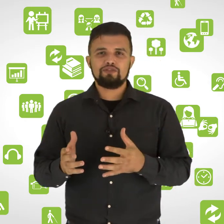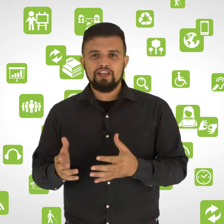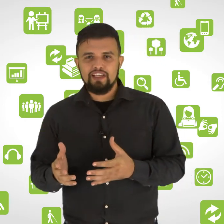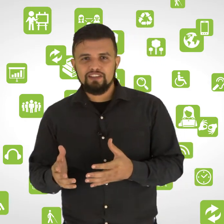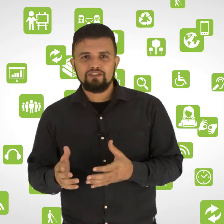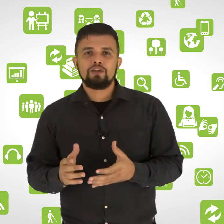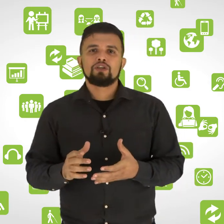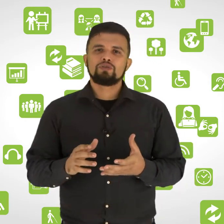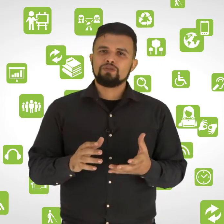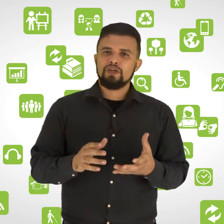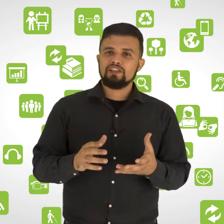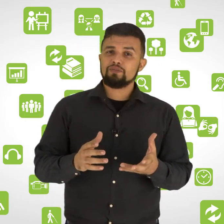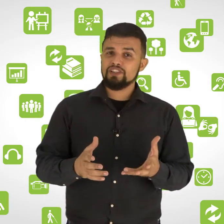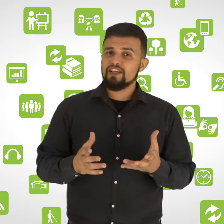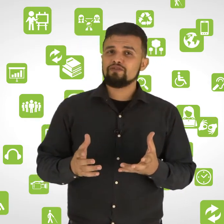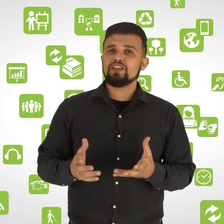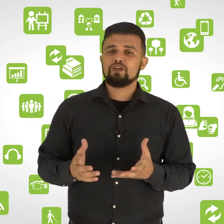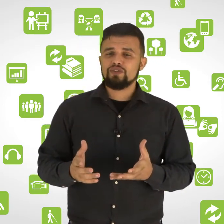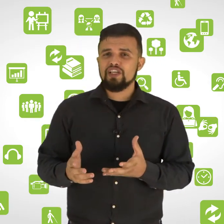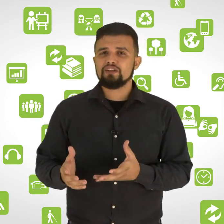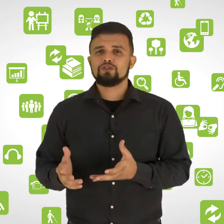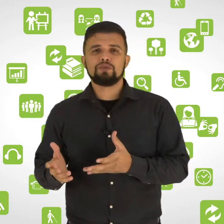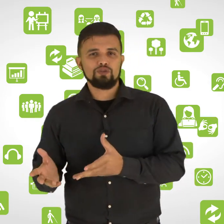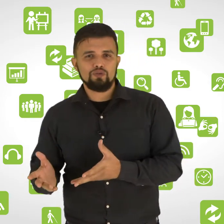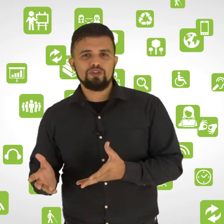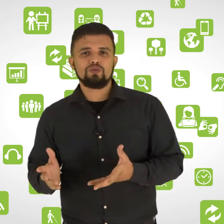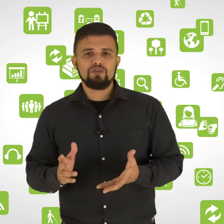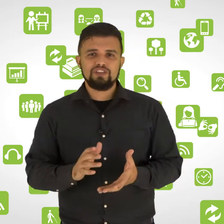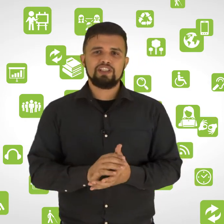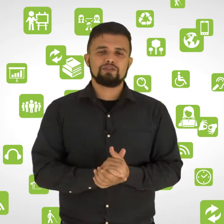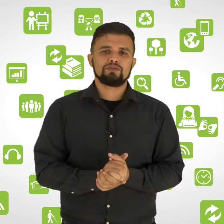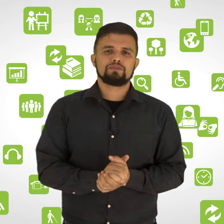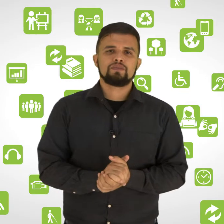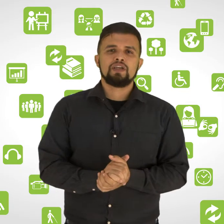diferentes no espaço para se referir a objetos, pessoas ou conceitos.